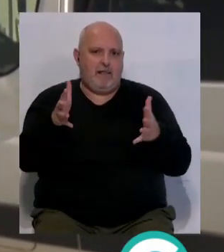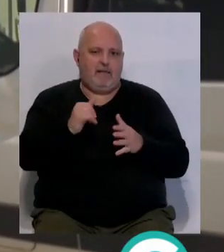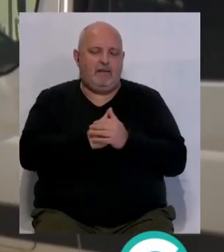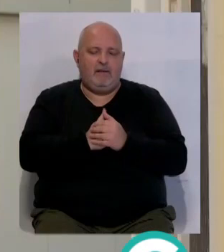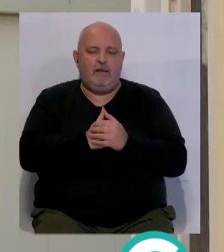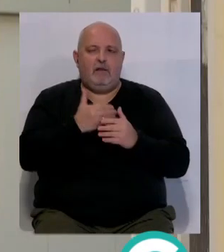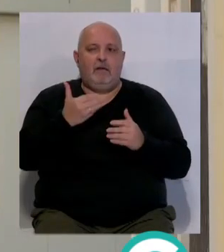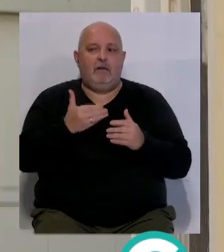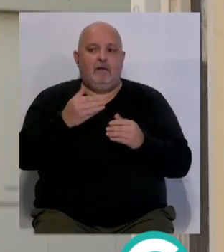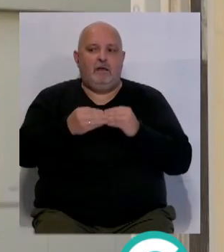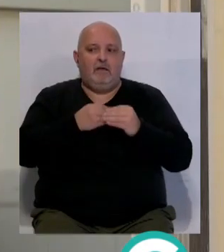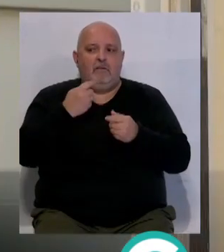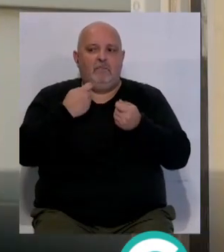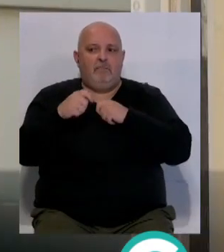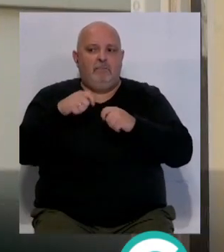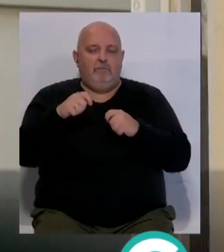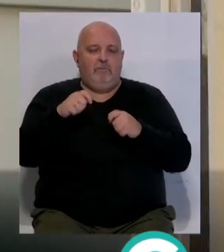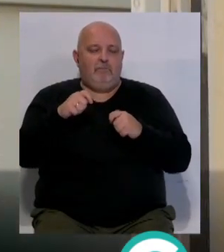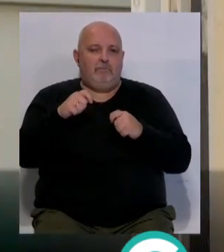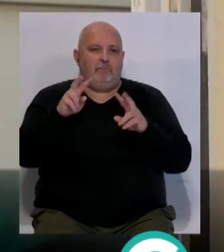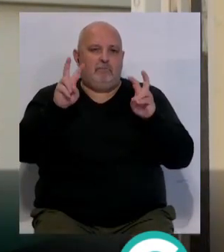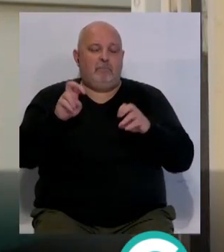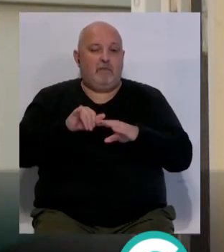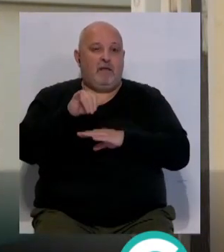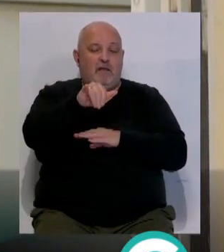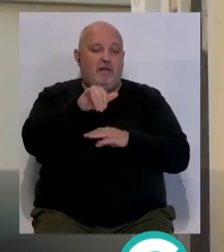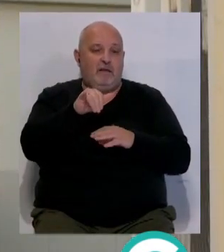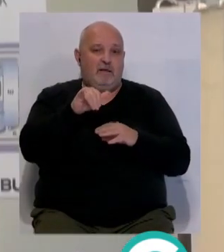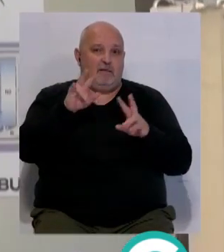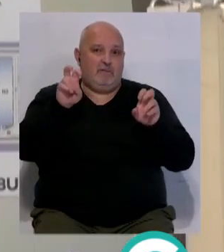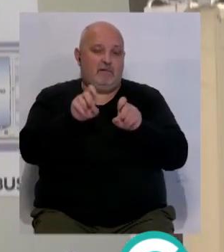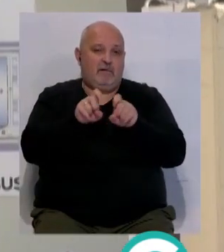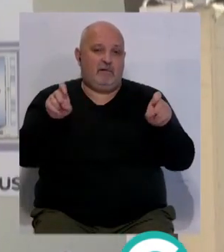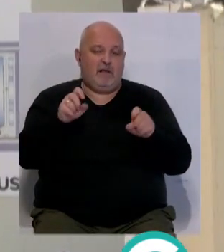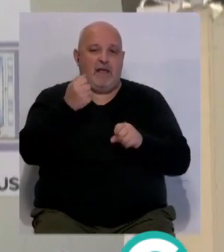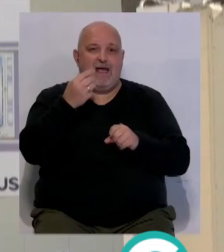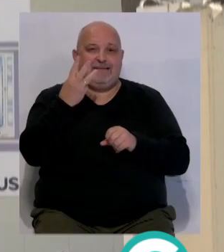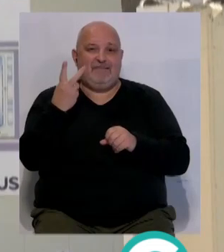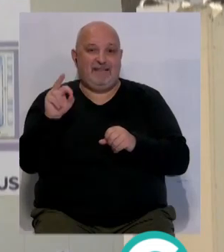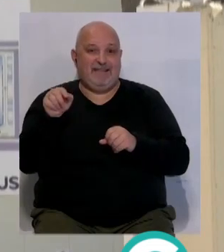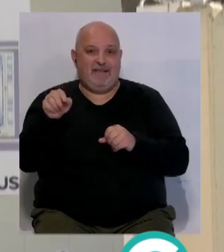importante se están vendiendo los el avión estrella de la compañía que es la 320 y el